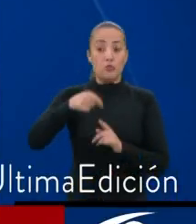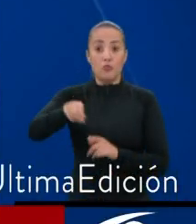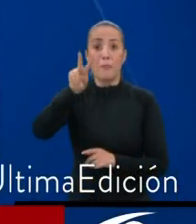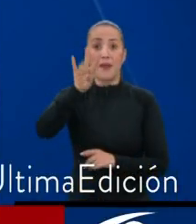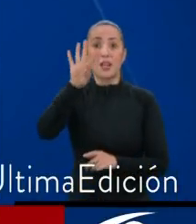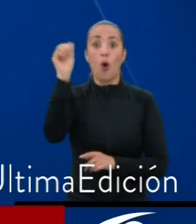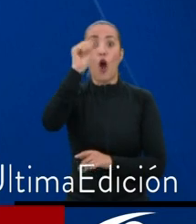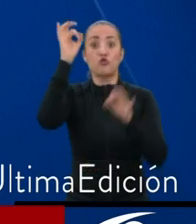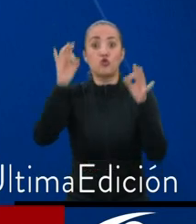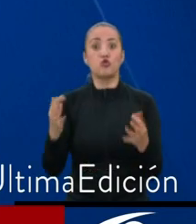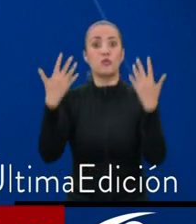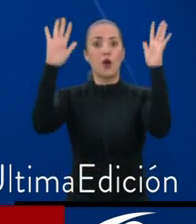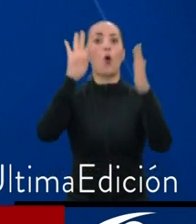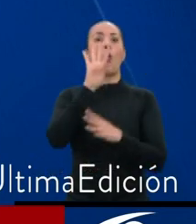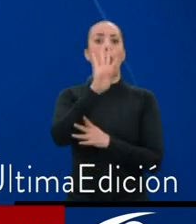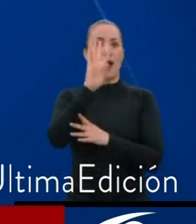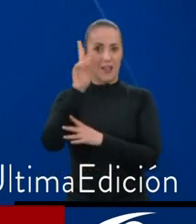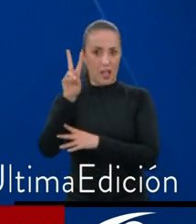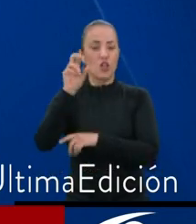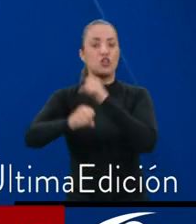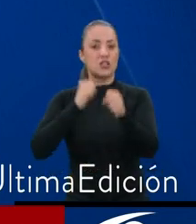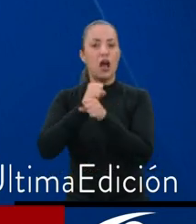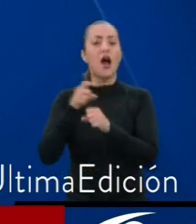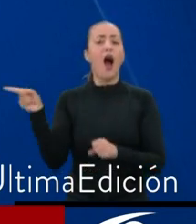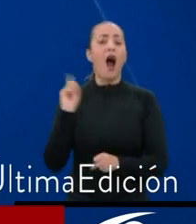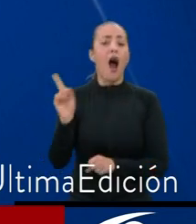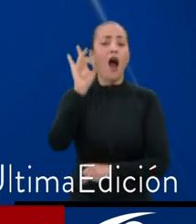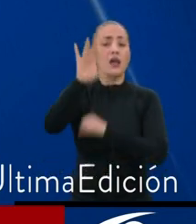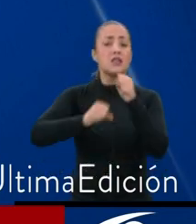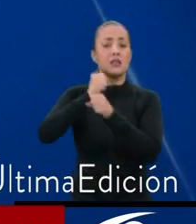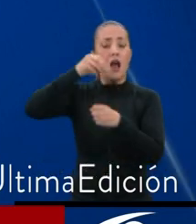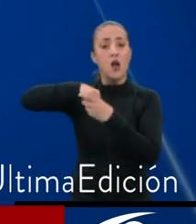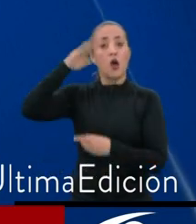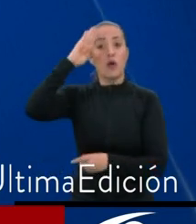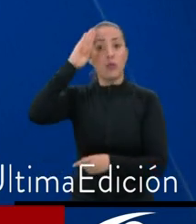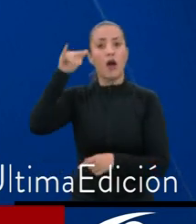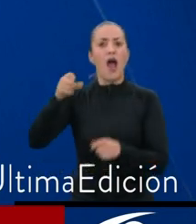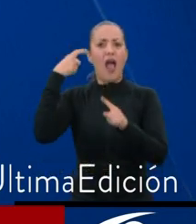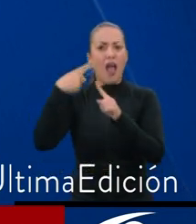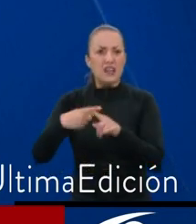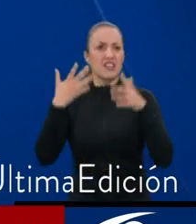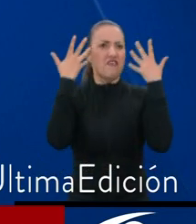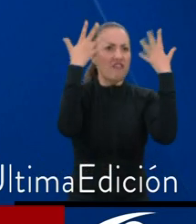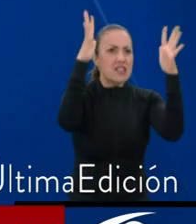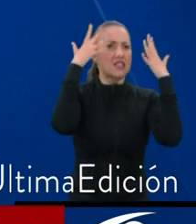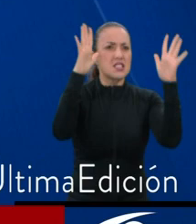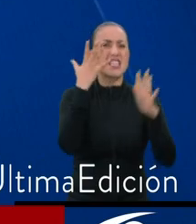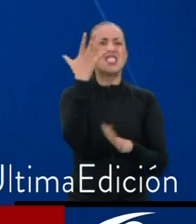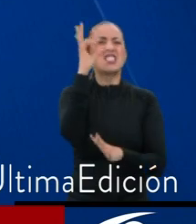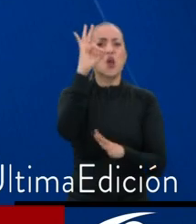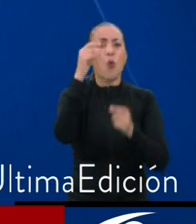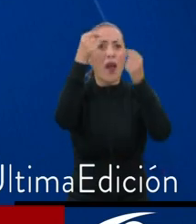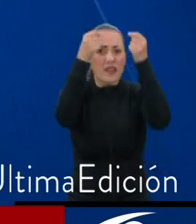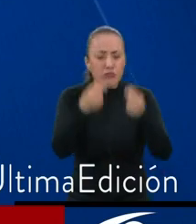más cercanas amigas le entregaron la gorra a la familia. el patrullero Sabogal,